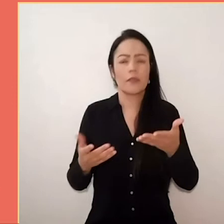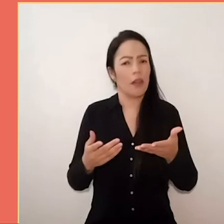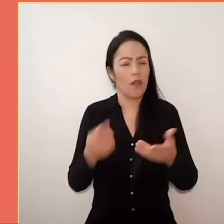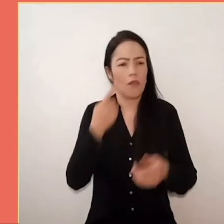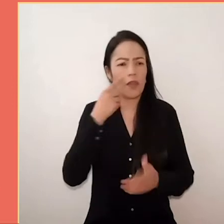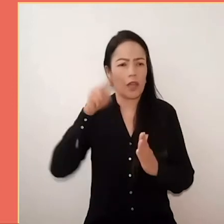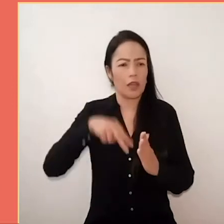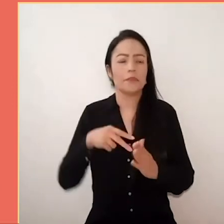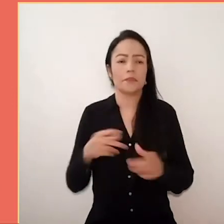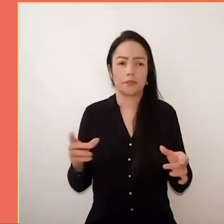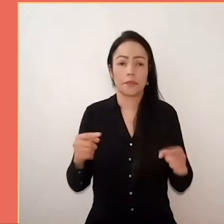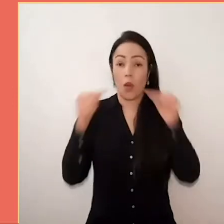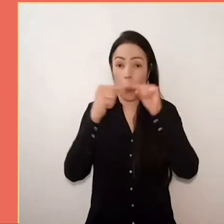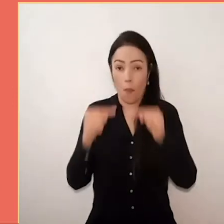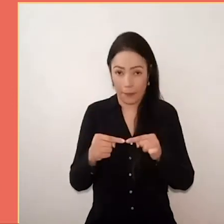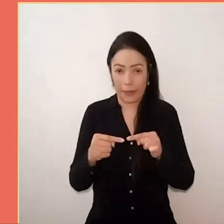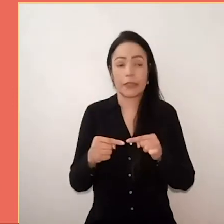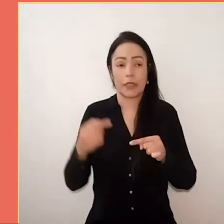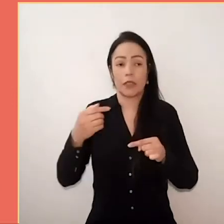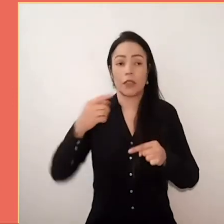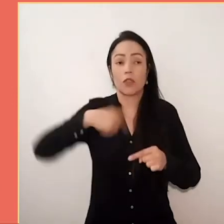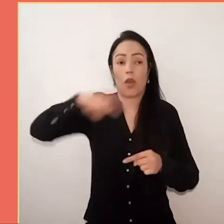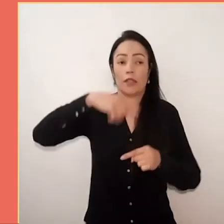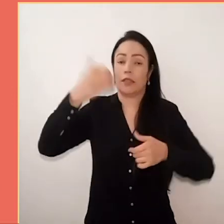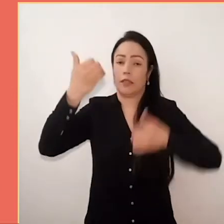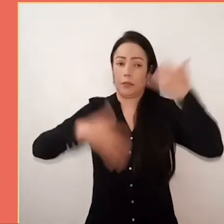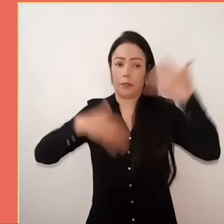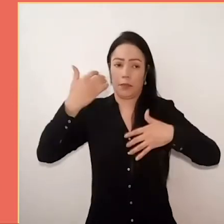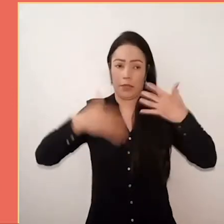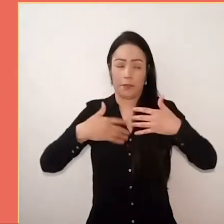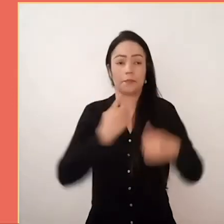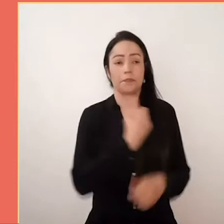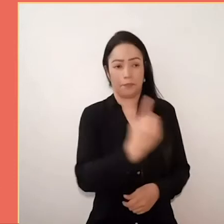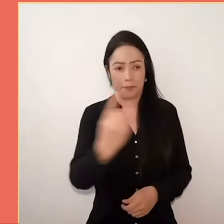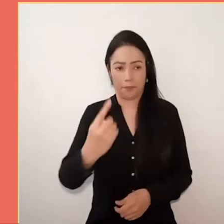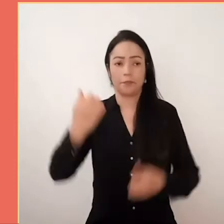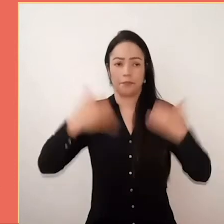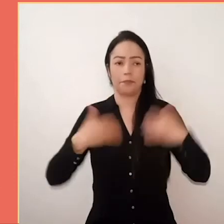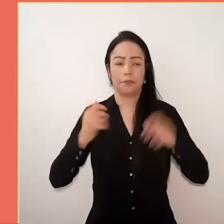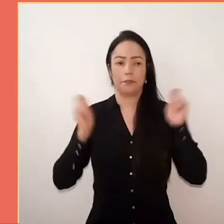e já vamos mais ou menos dando voz aos nossos participantes. Fala o seguinte: